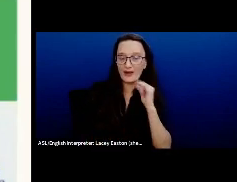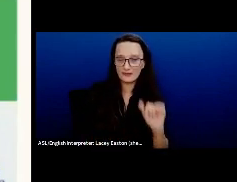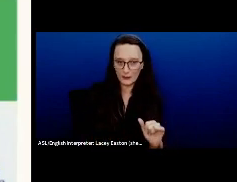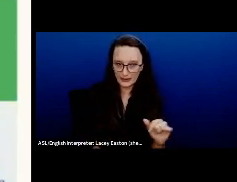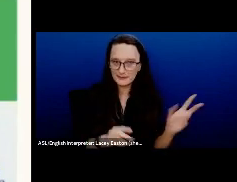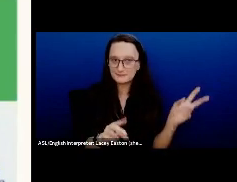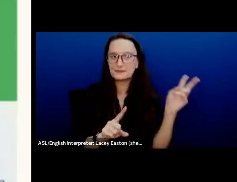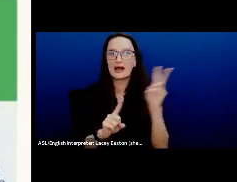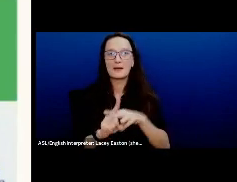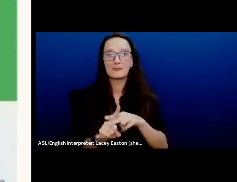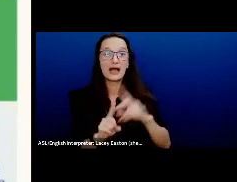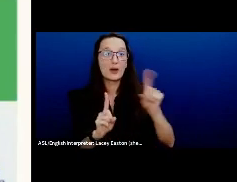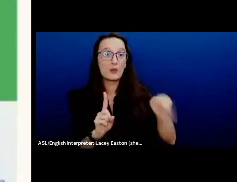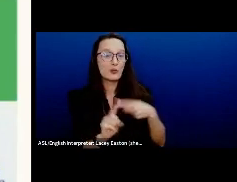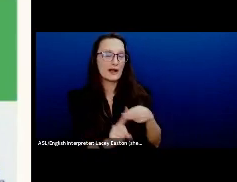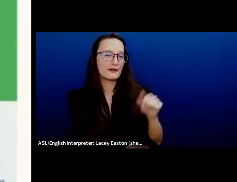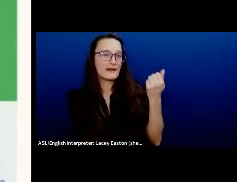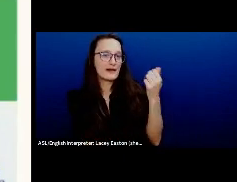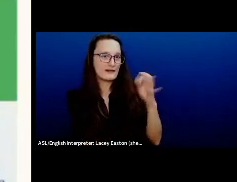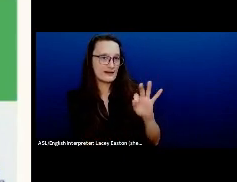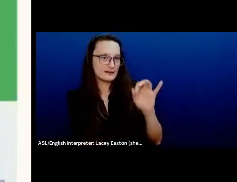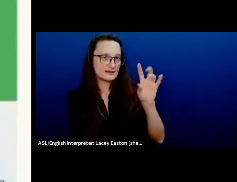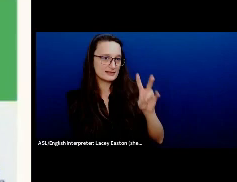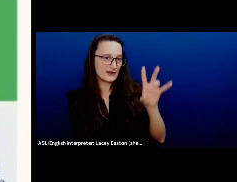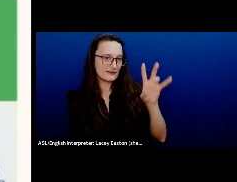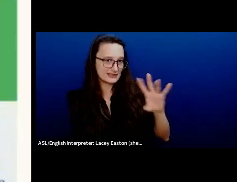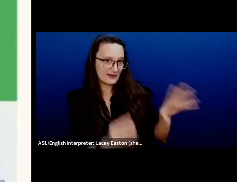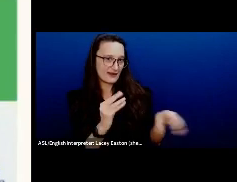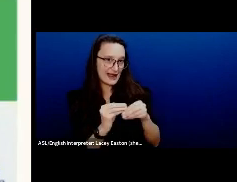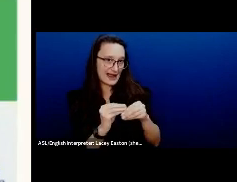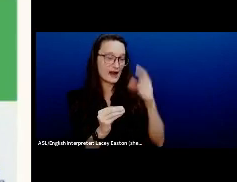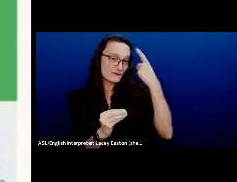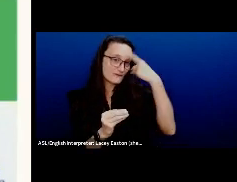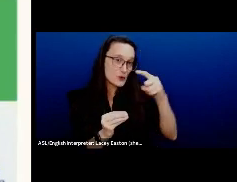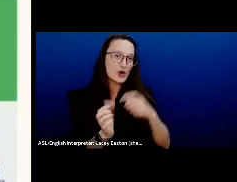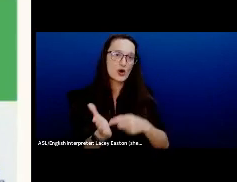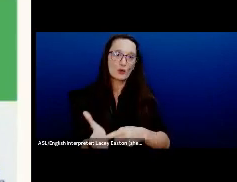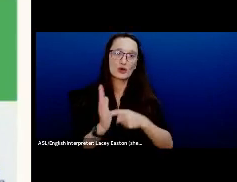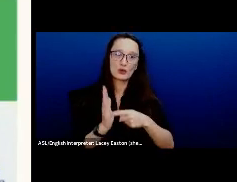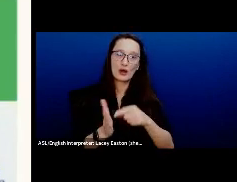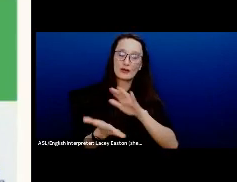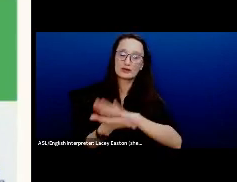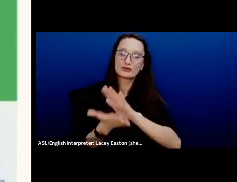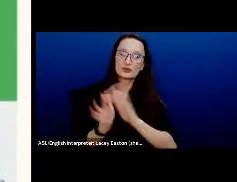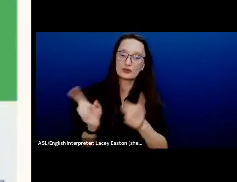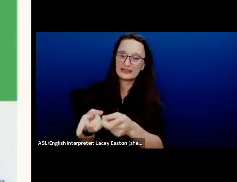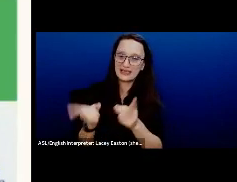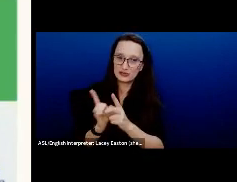los distritos escolares se conviertan en parte de SELPA y, por lo tanto, los SELPA son áreas de planes locales de educación especial